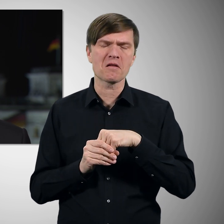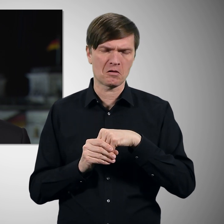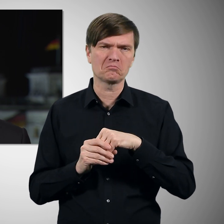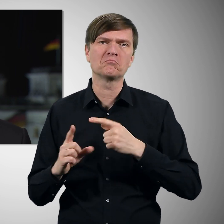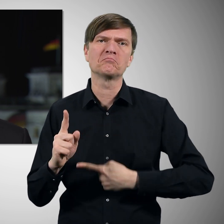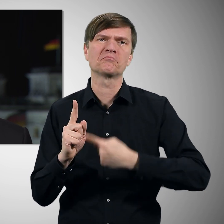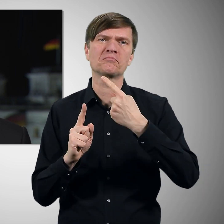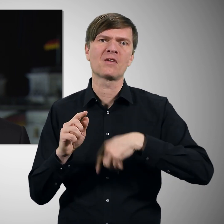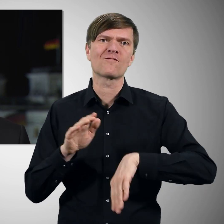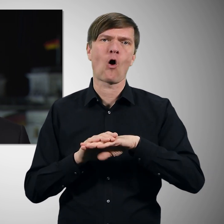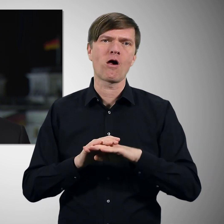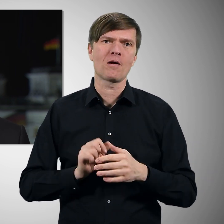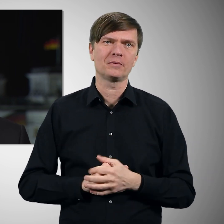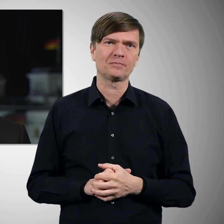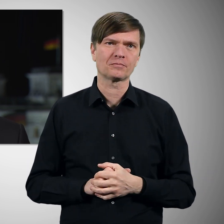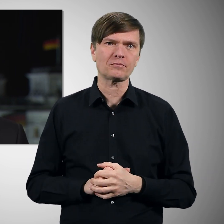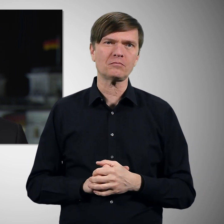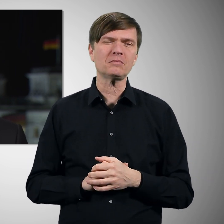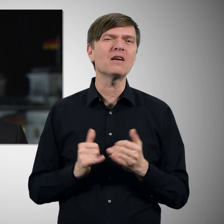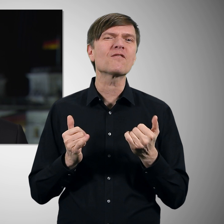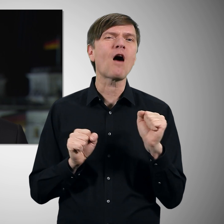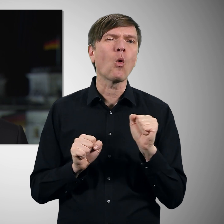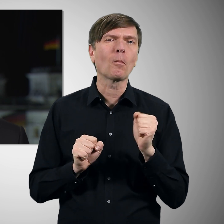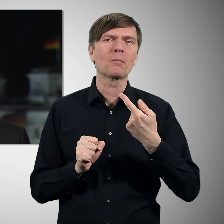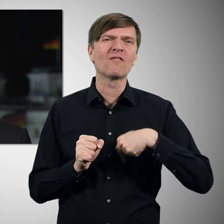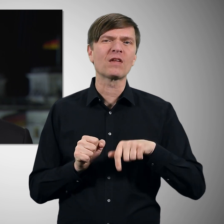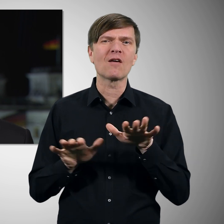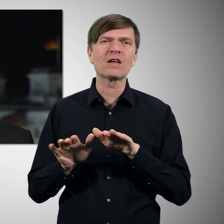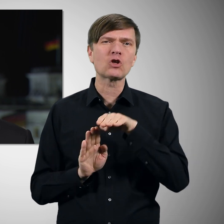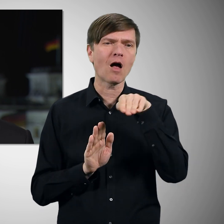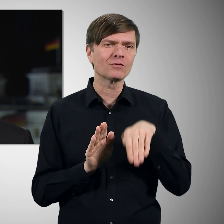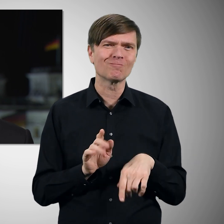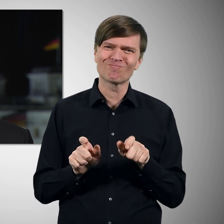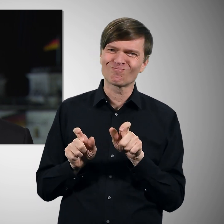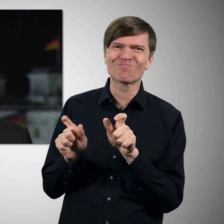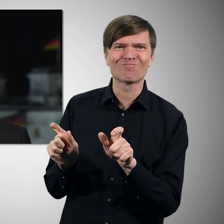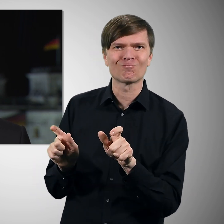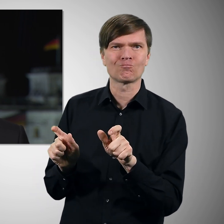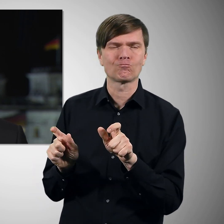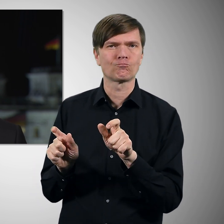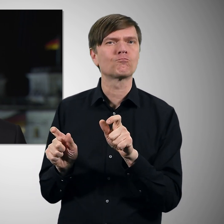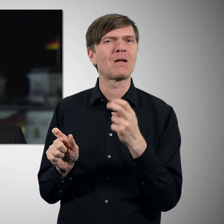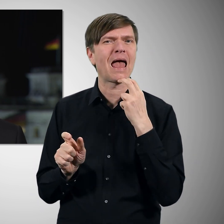weil wir uns gegen den Wirtschaftseinbruch gestemmt haben. Weil wir Energie gespart und rechtzeitig vorgesorgt haben.